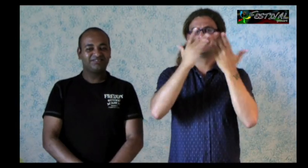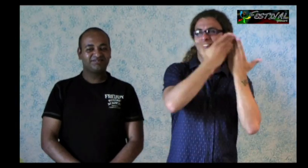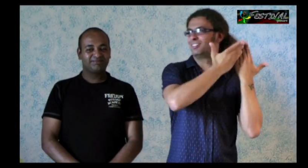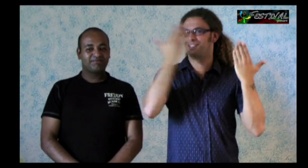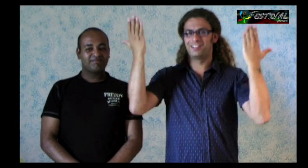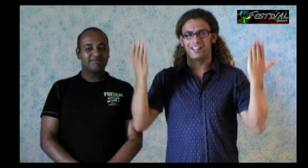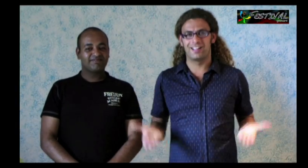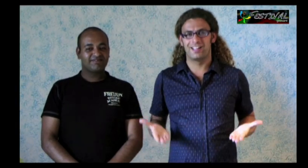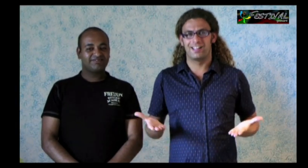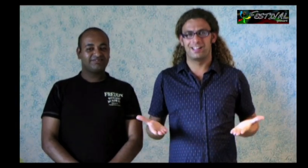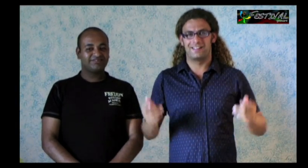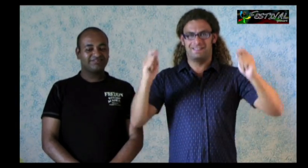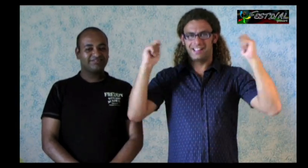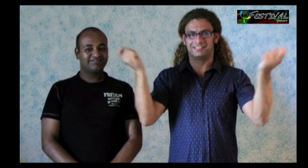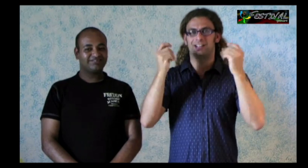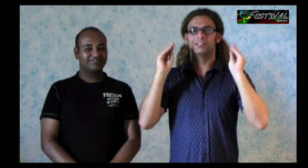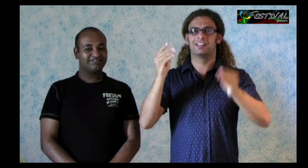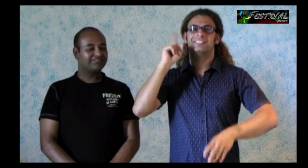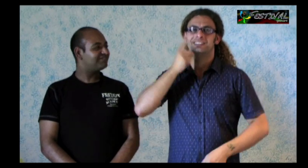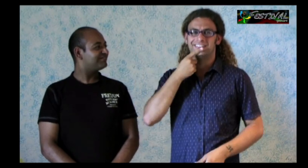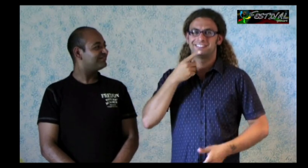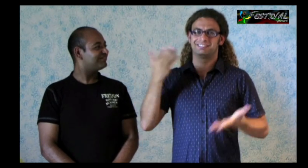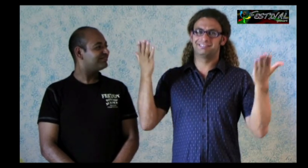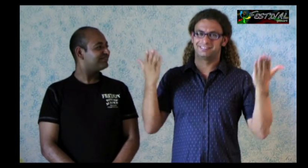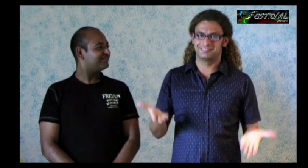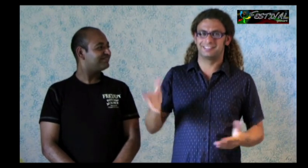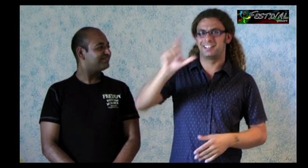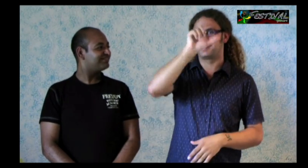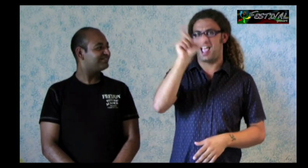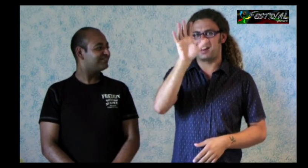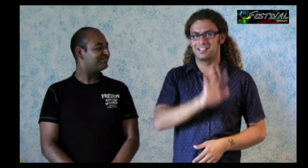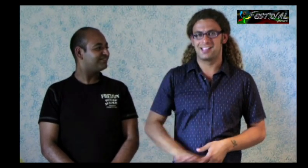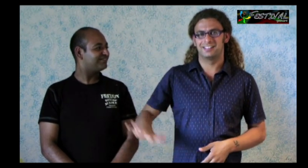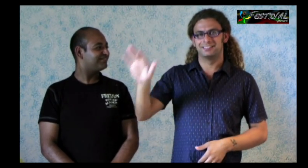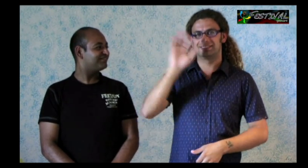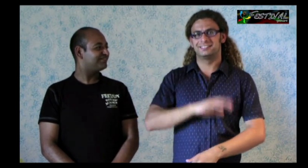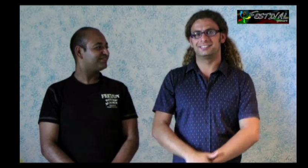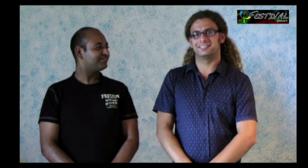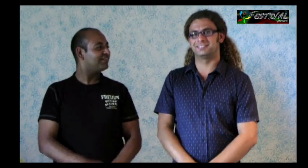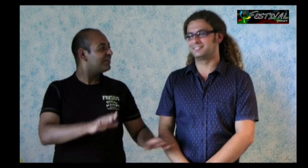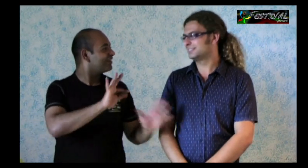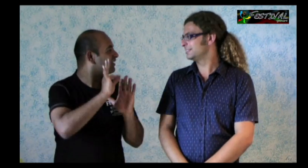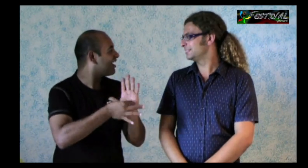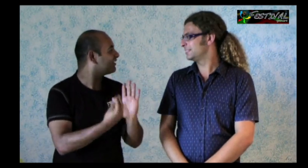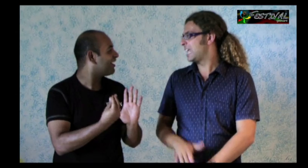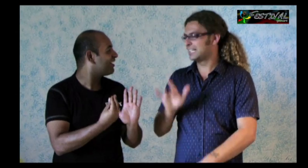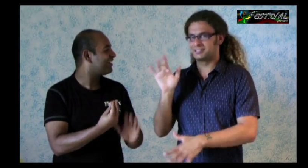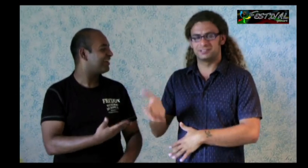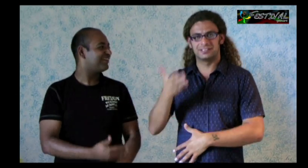Benvenuti al sito Festival Giovani ma quale data?